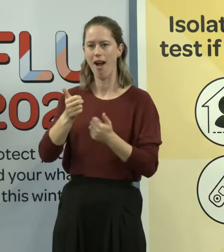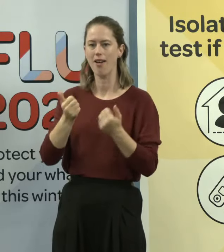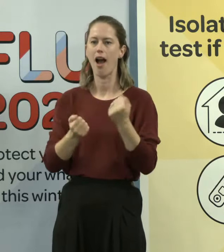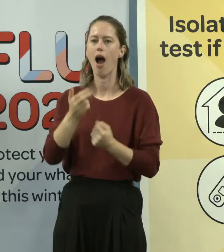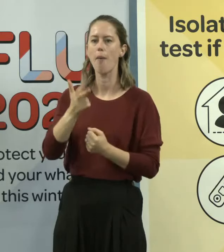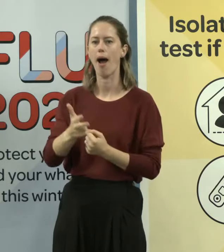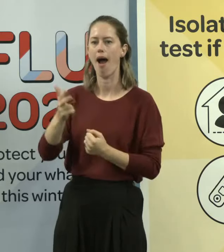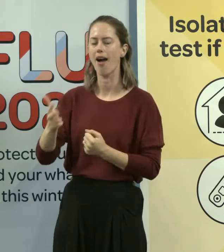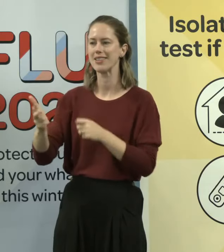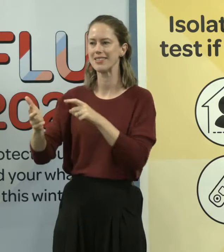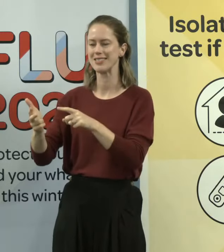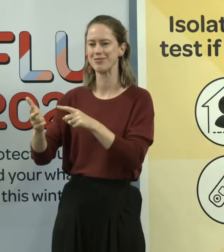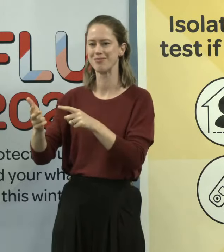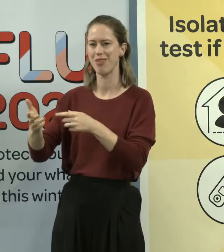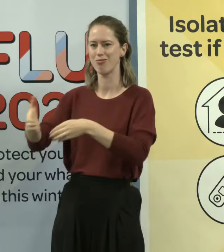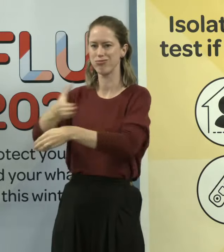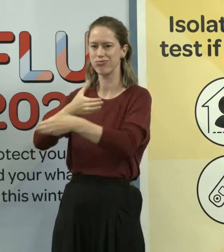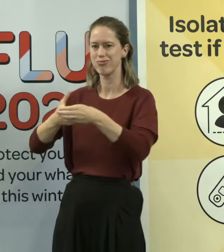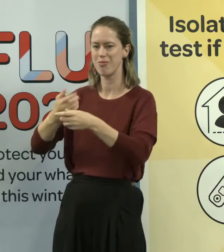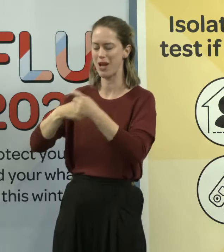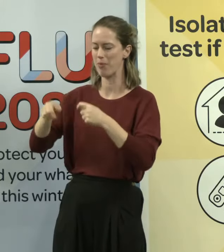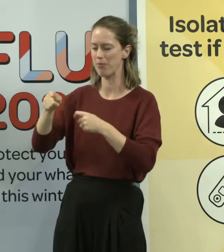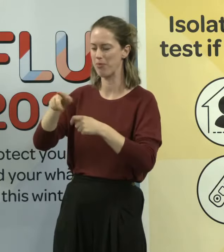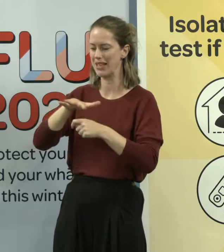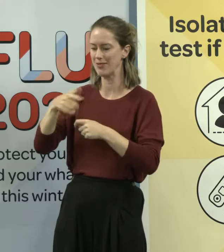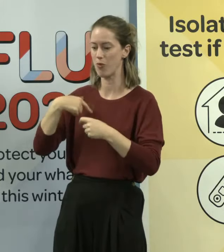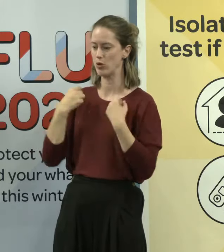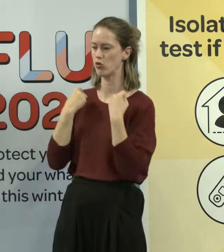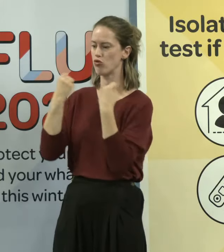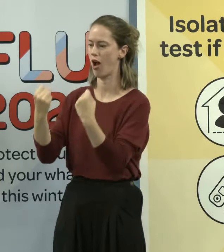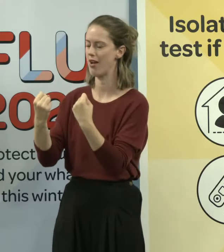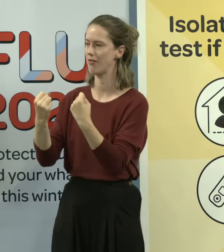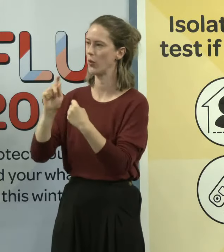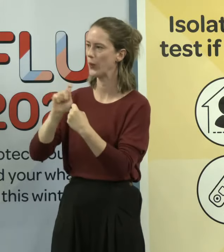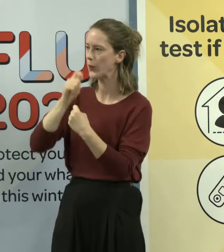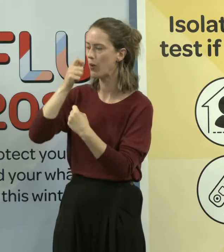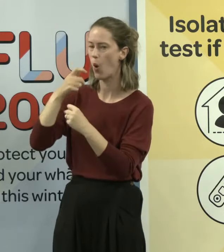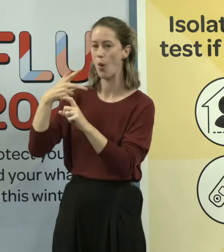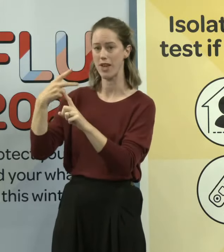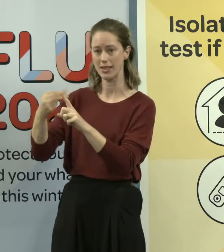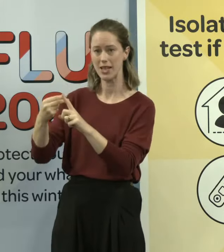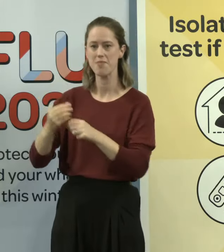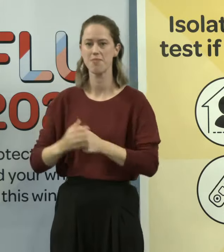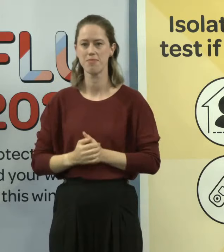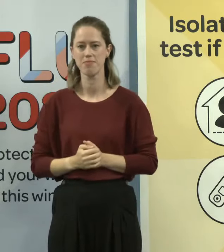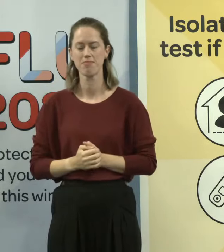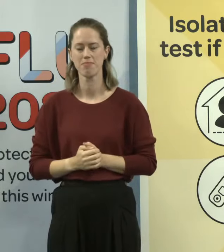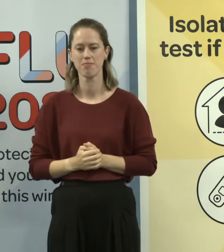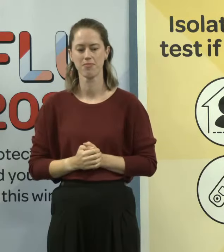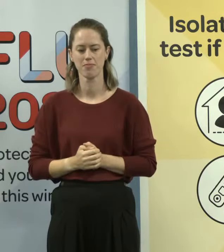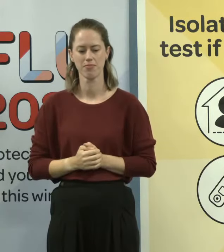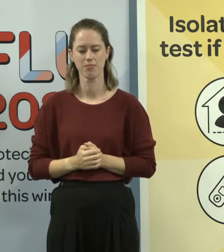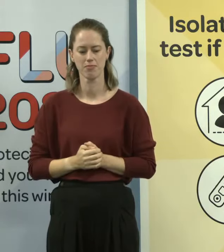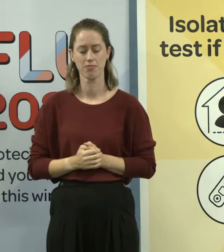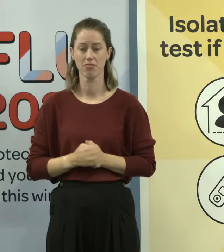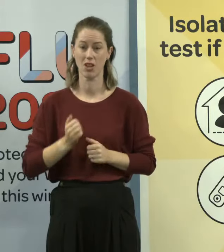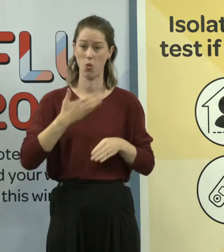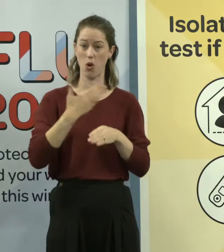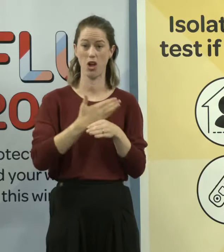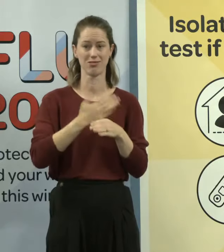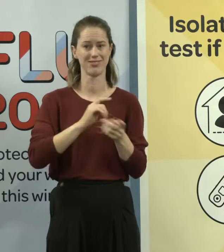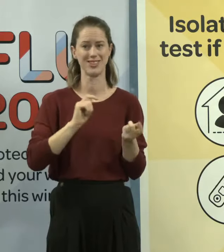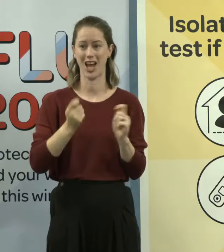tonu te whiwhi maimoatanga. Ko